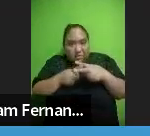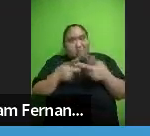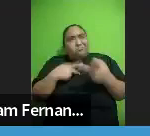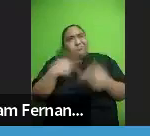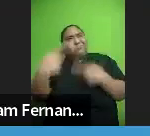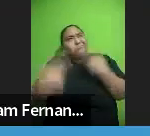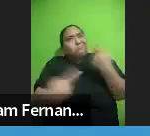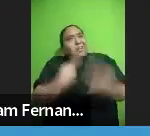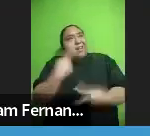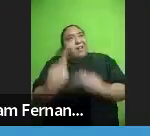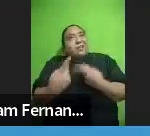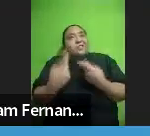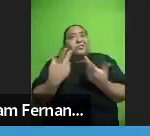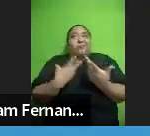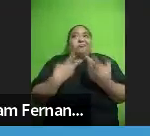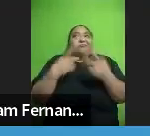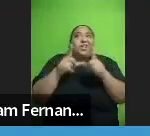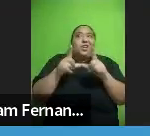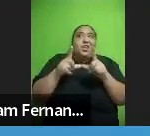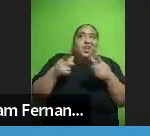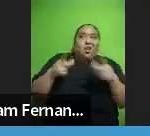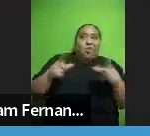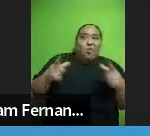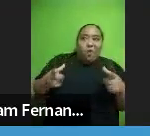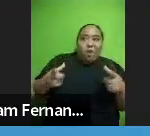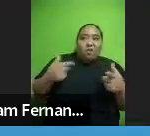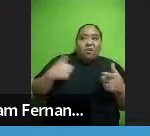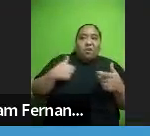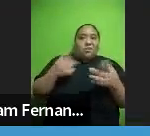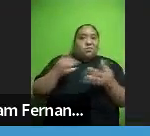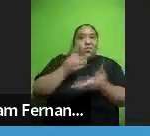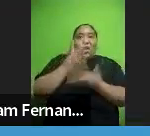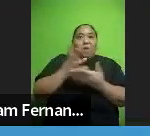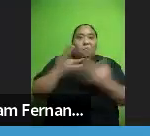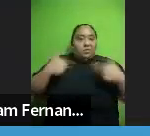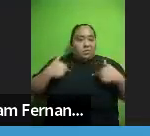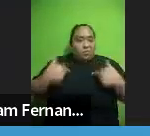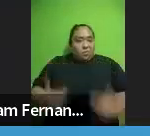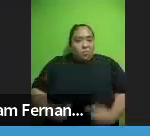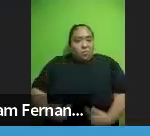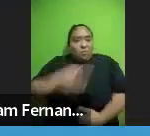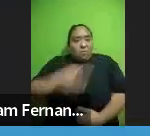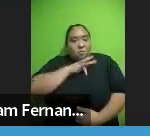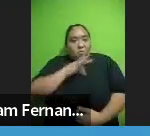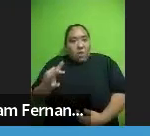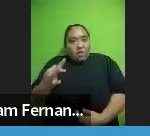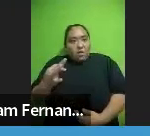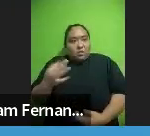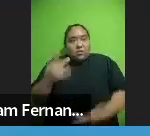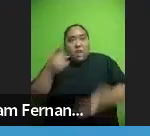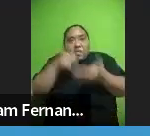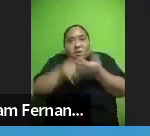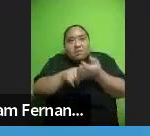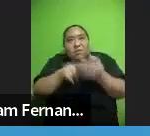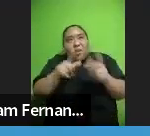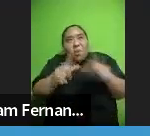Sin embargo, si, como nosotros, preguntan eguntamos si eguntamos si el lenguaje es una facultad humana. el lenguaje matemático